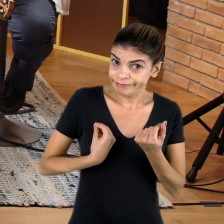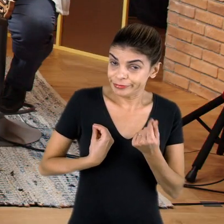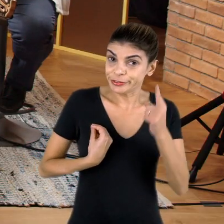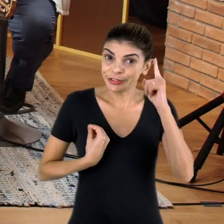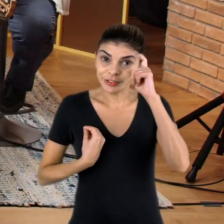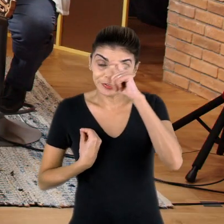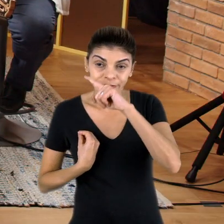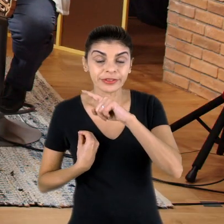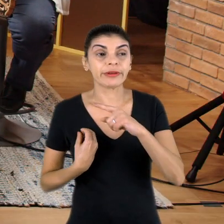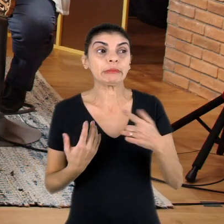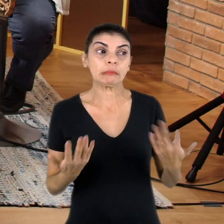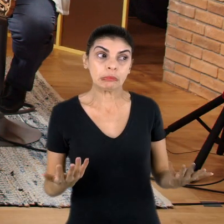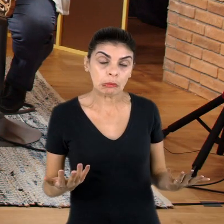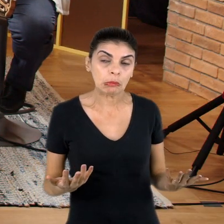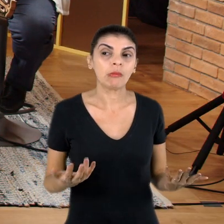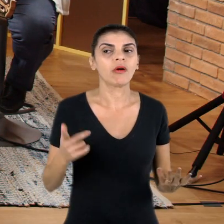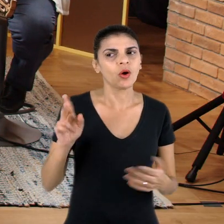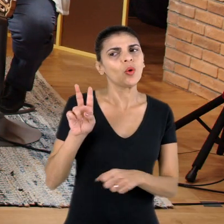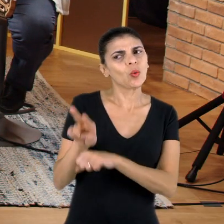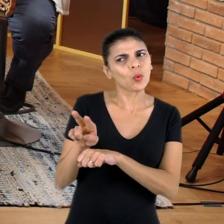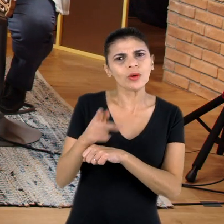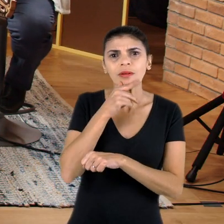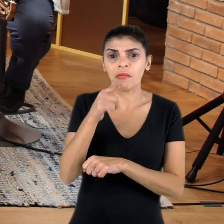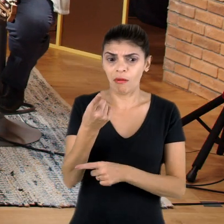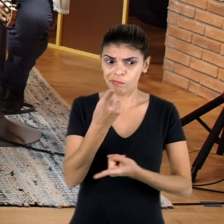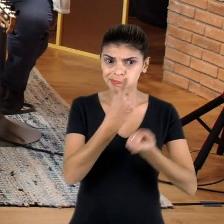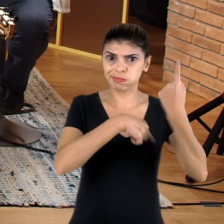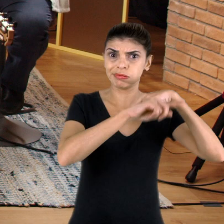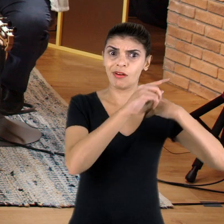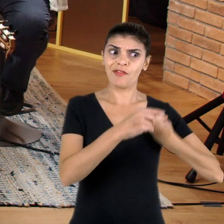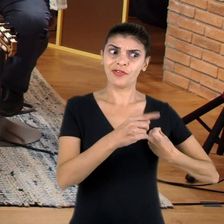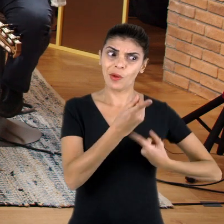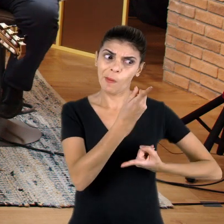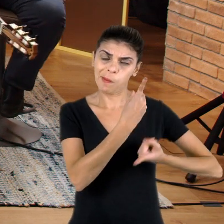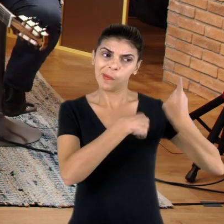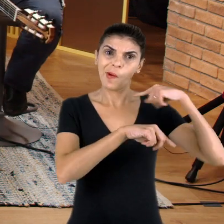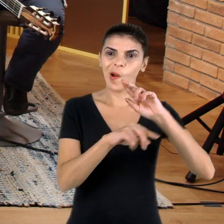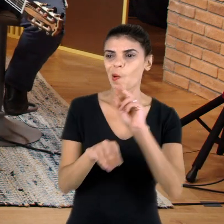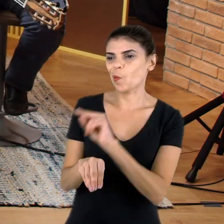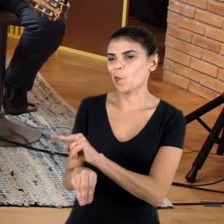'Menescal, cuida dos seus irmãos, que resolveram ser arquitetos.'" [ Risadas ]